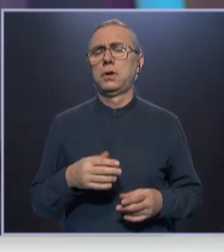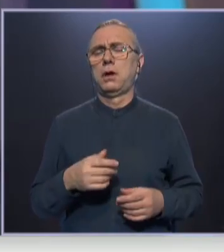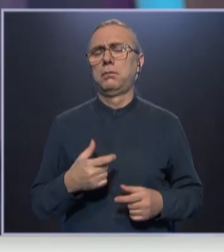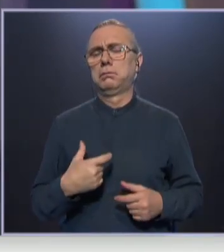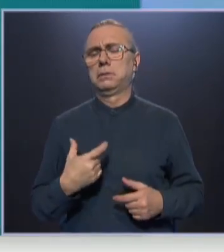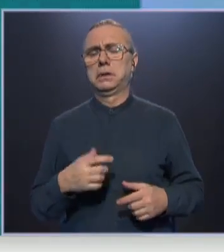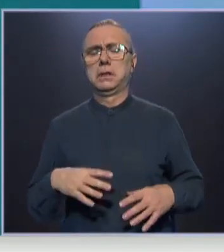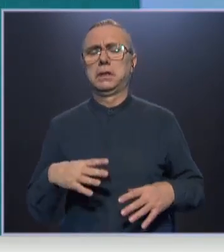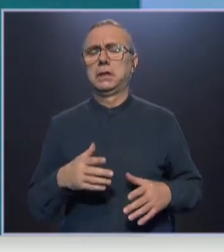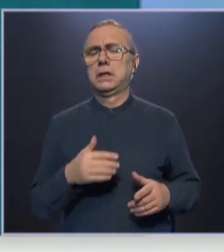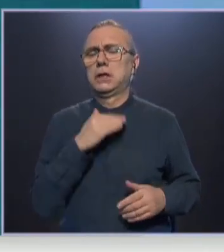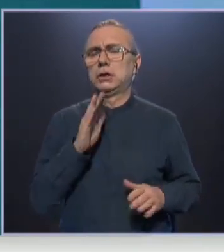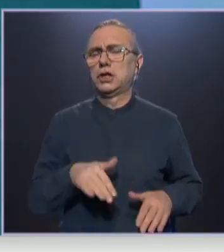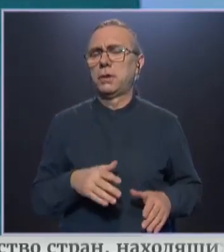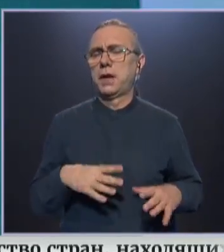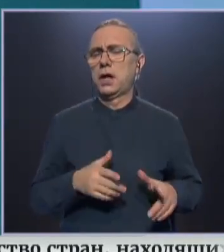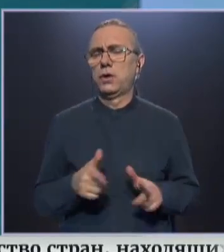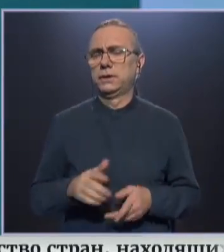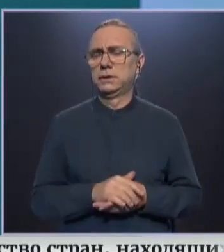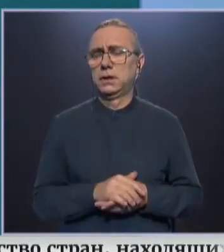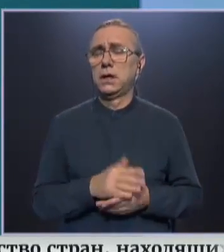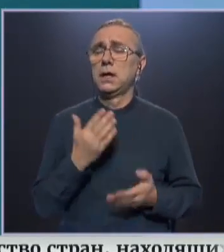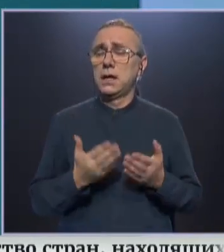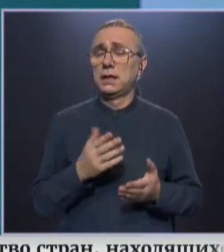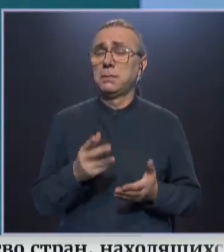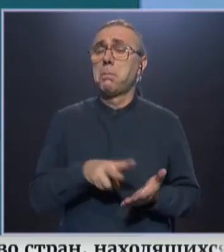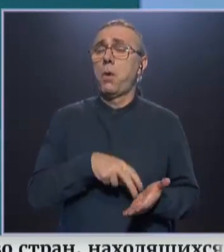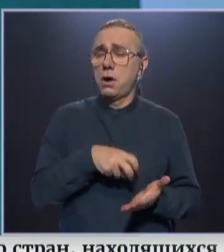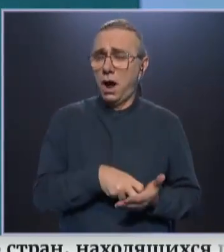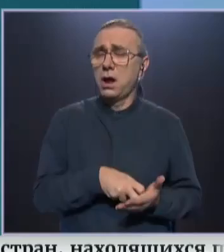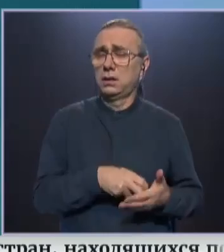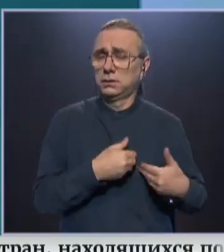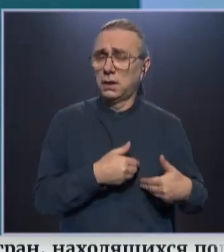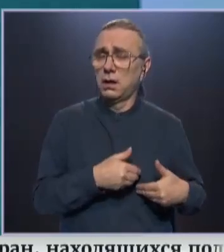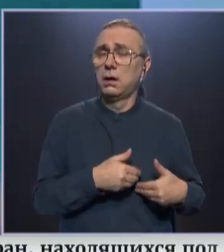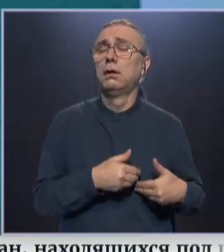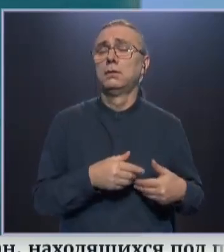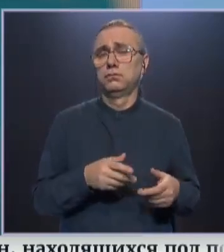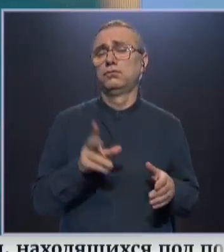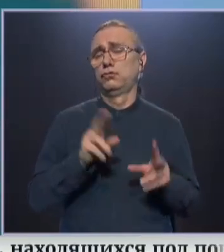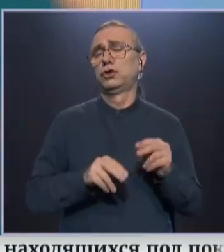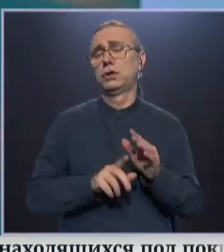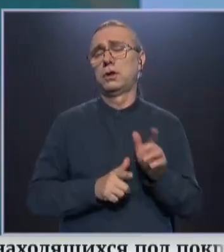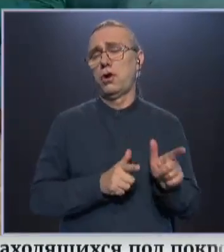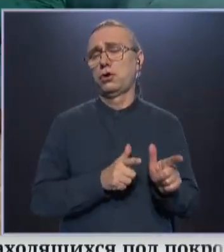говорил Святой наш праведный покаялся Вот и готов если живешь еще по христиански Ну так что мы натощак приступаем